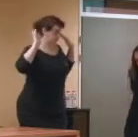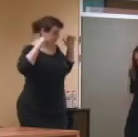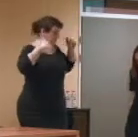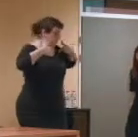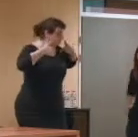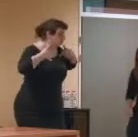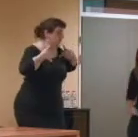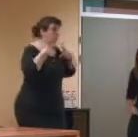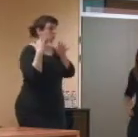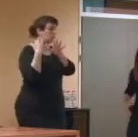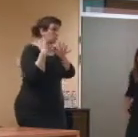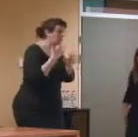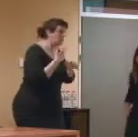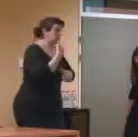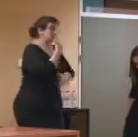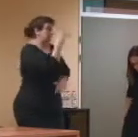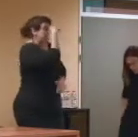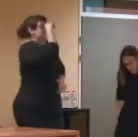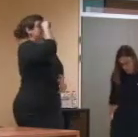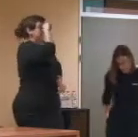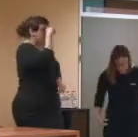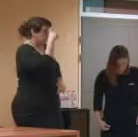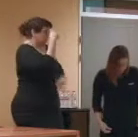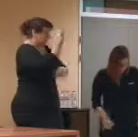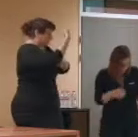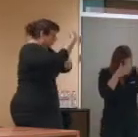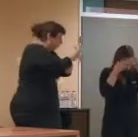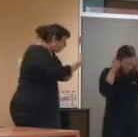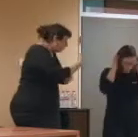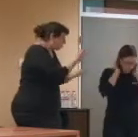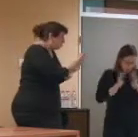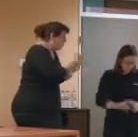todo ese tiempo de que a él le obligaban a pagar comisiones, era mentira.